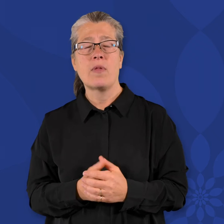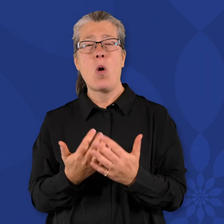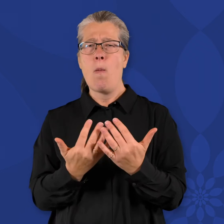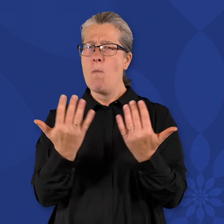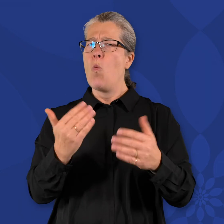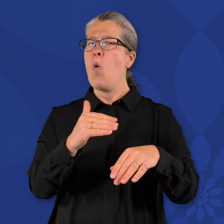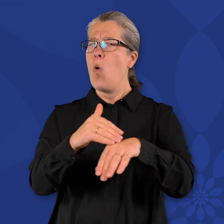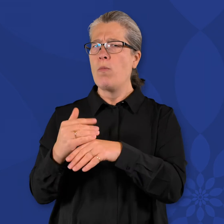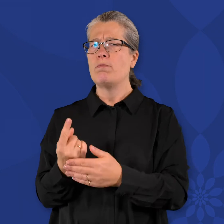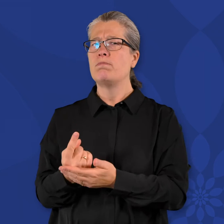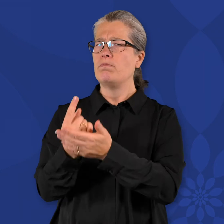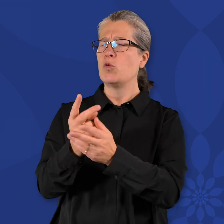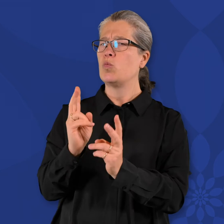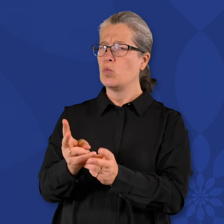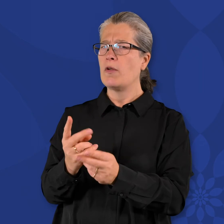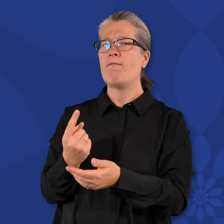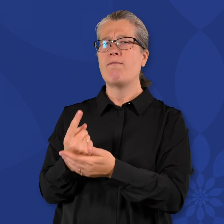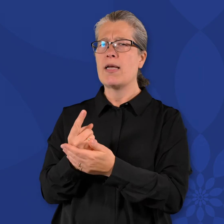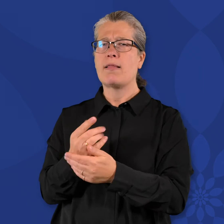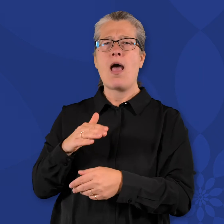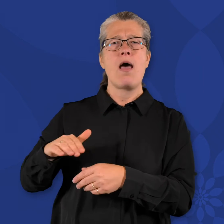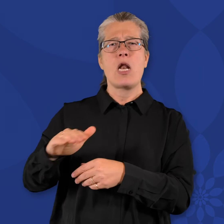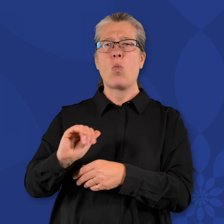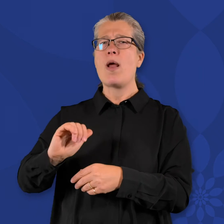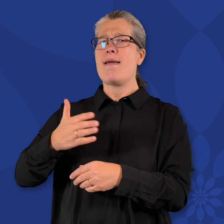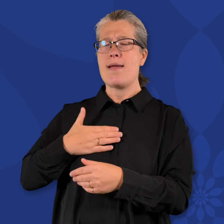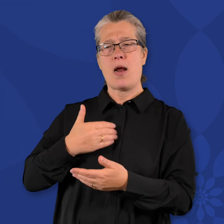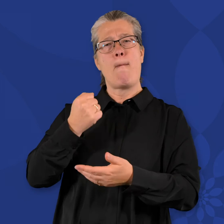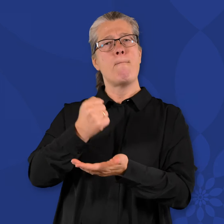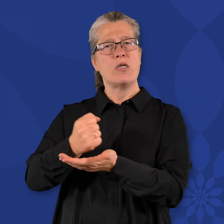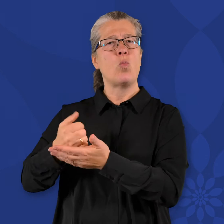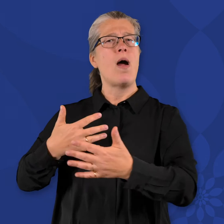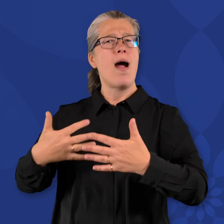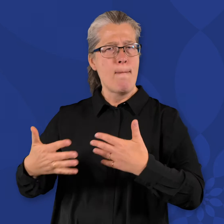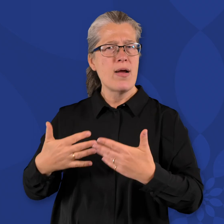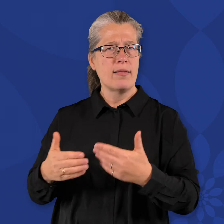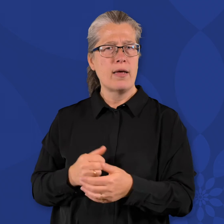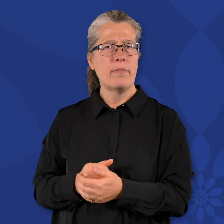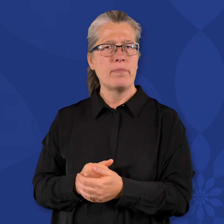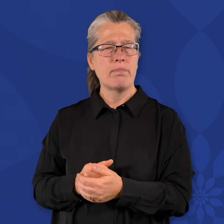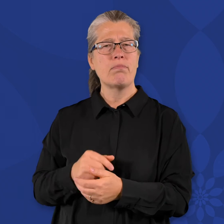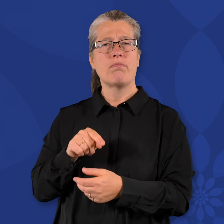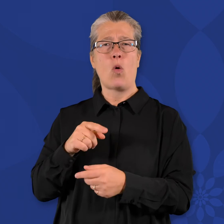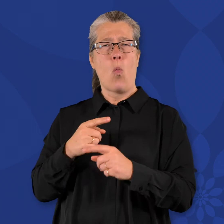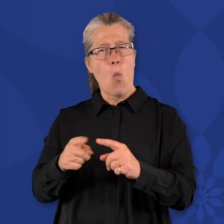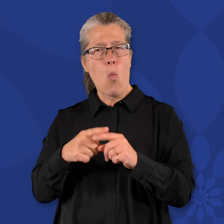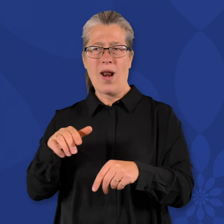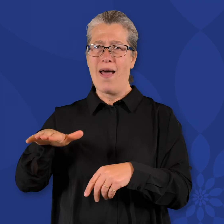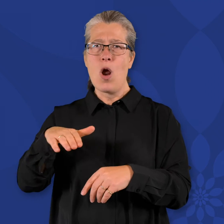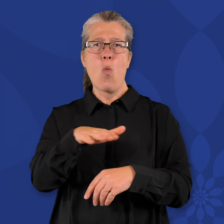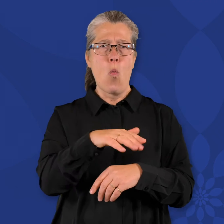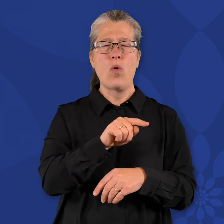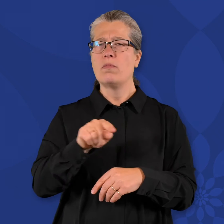I många kommentarer framhålls vikten av regionalt beslutsfattande, av att beakta skillnaderna -